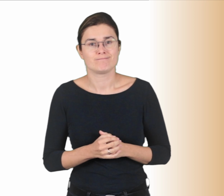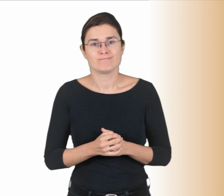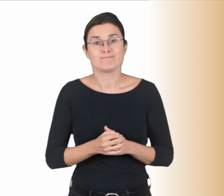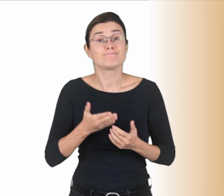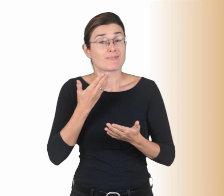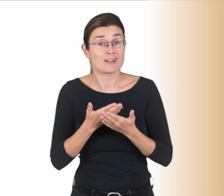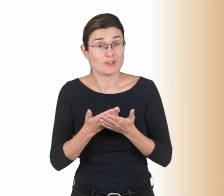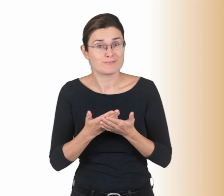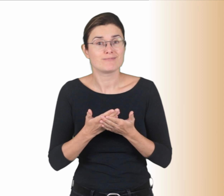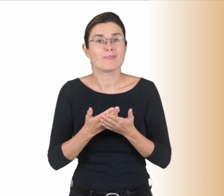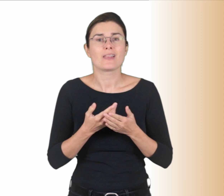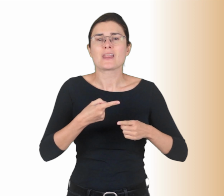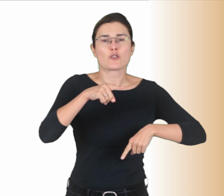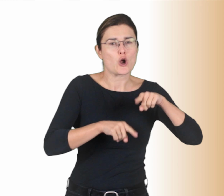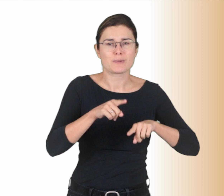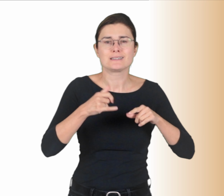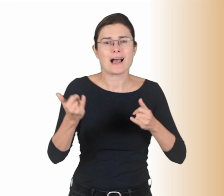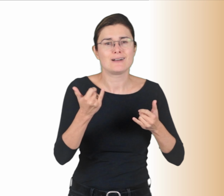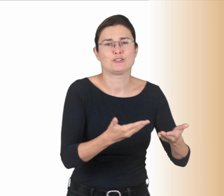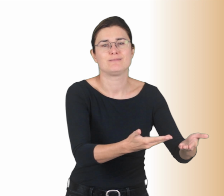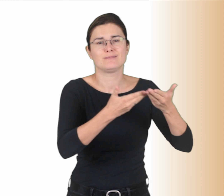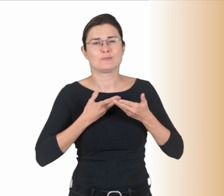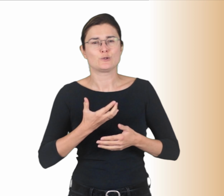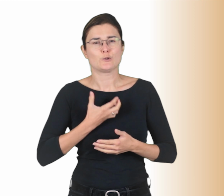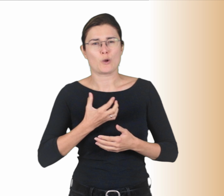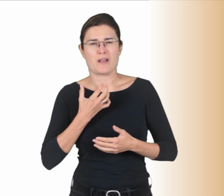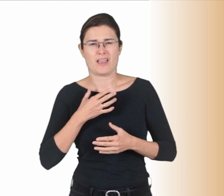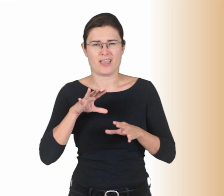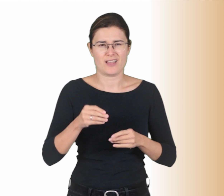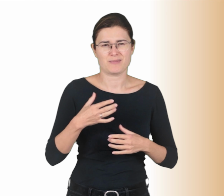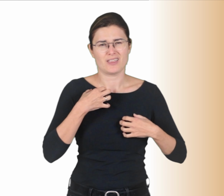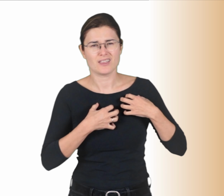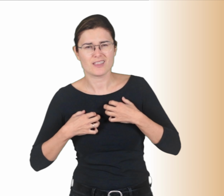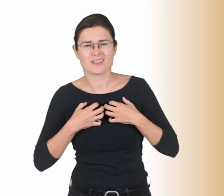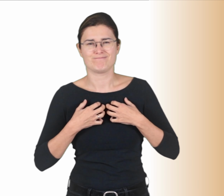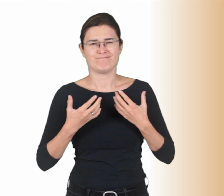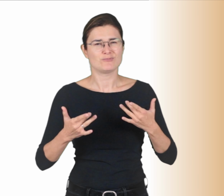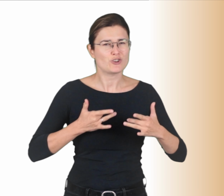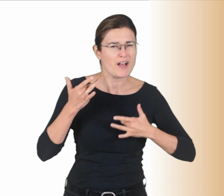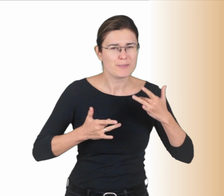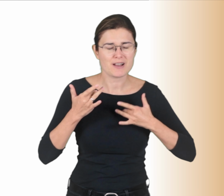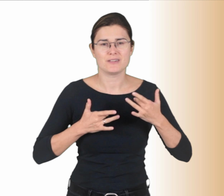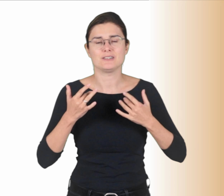Dlaczego? Bo mówi się, że nienormalność po prostu boli.